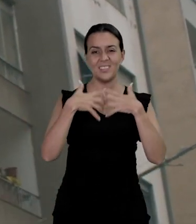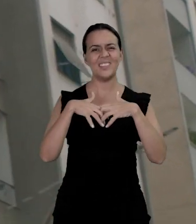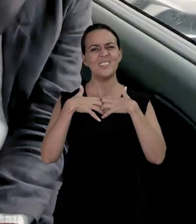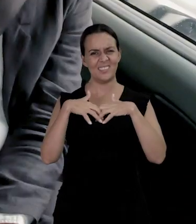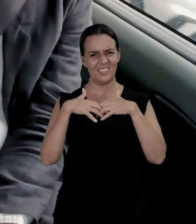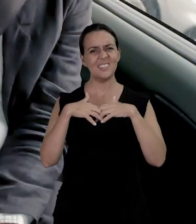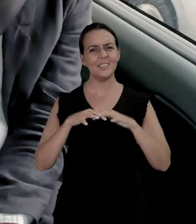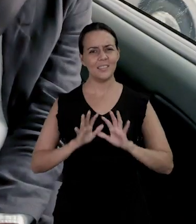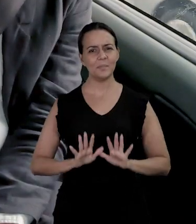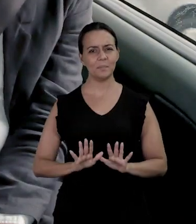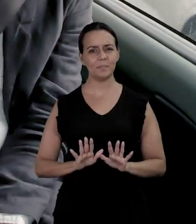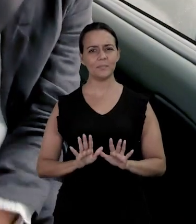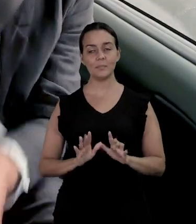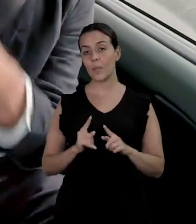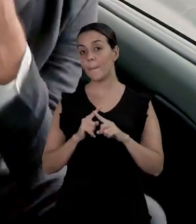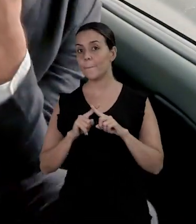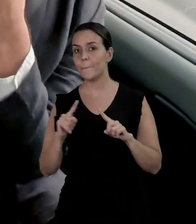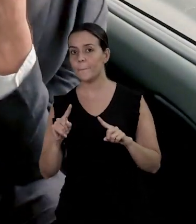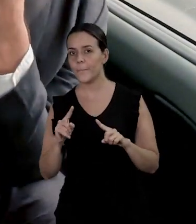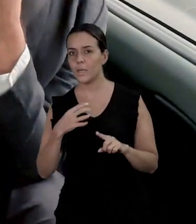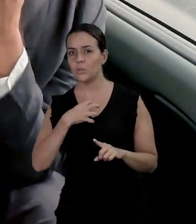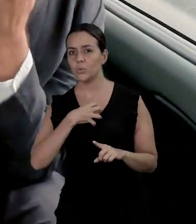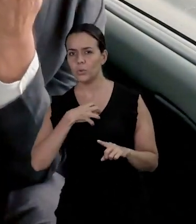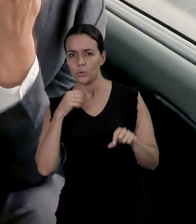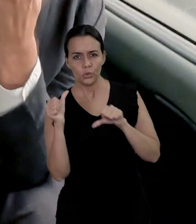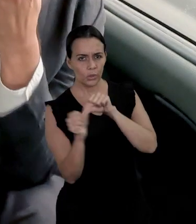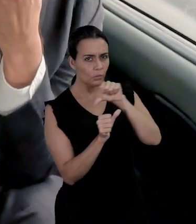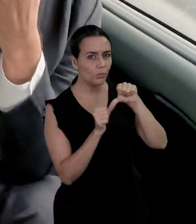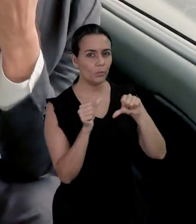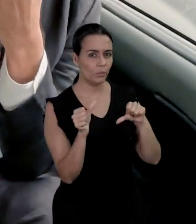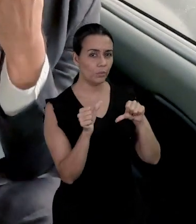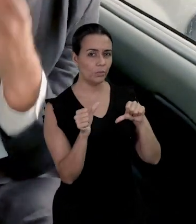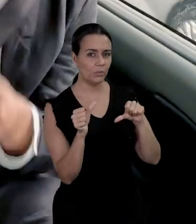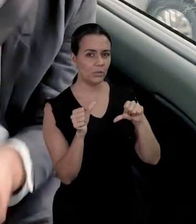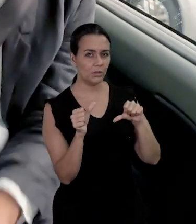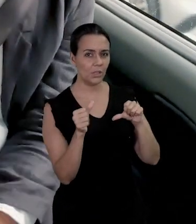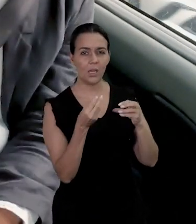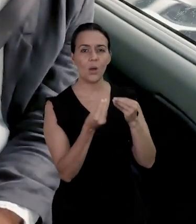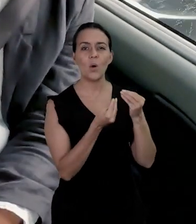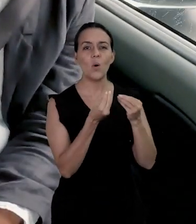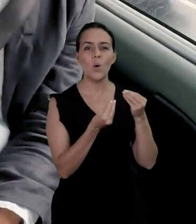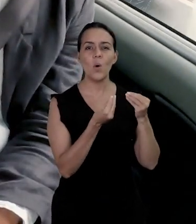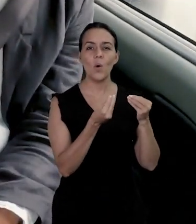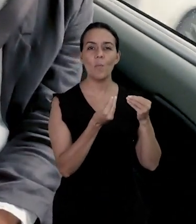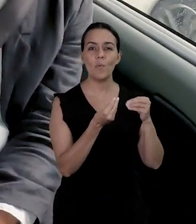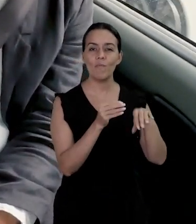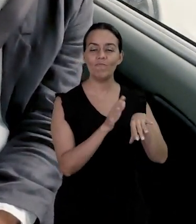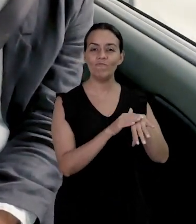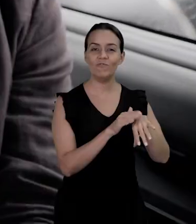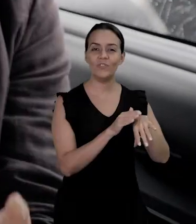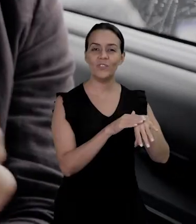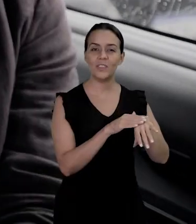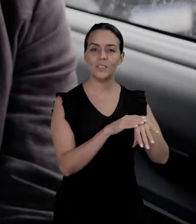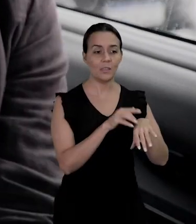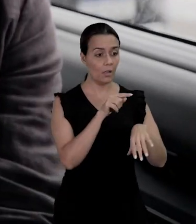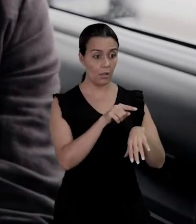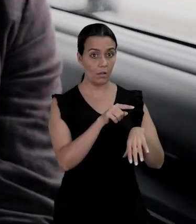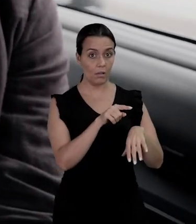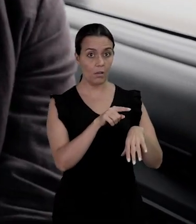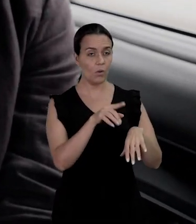lidar com isso. Agora, isso altera a forma de você criar e produzir? Eu te pergunto porque eu escutei o seu disco